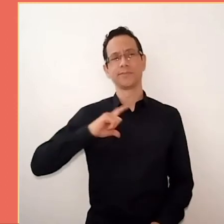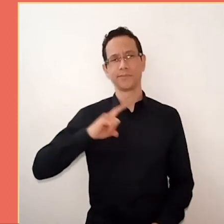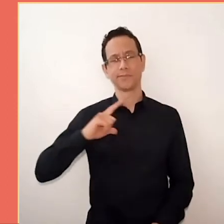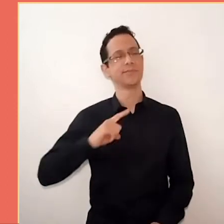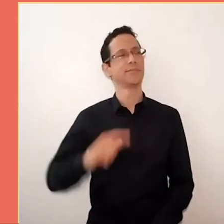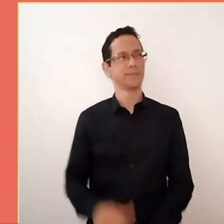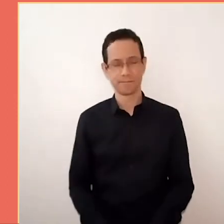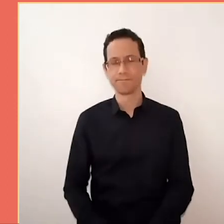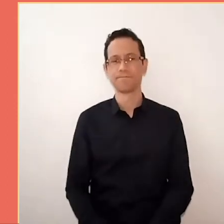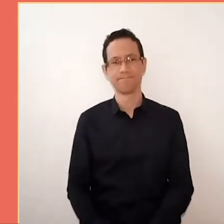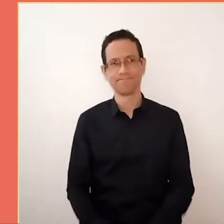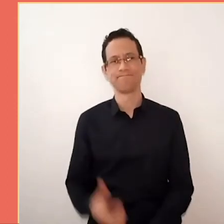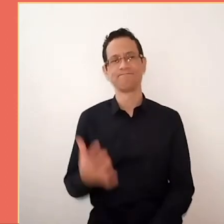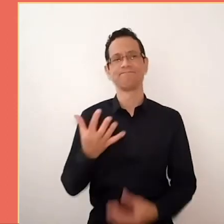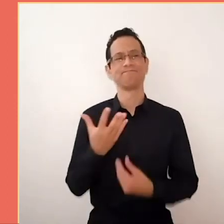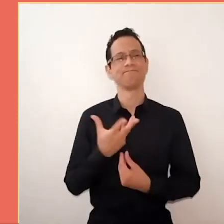da arte como alimento.